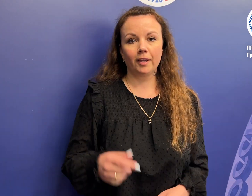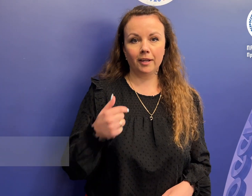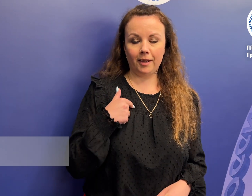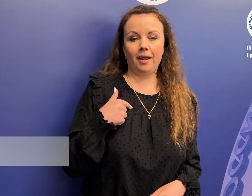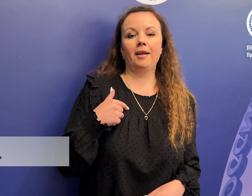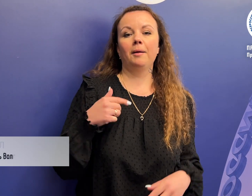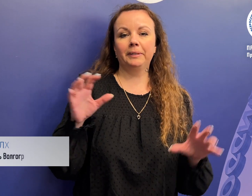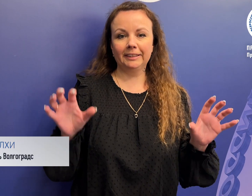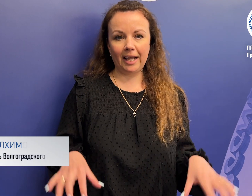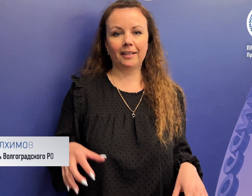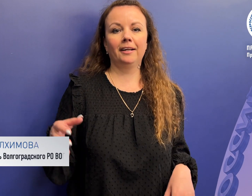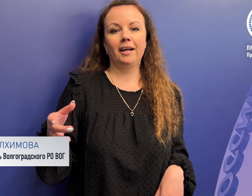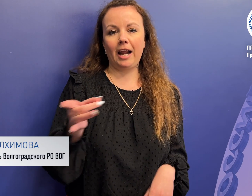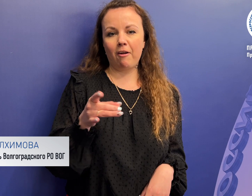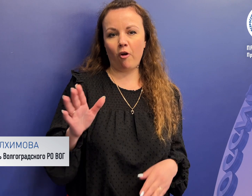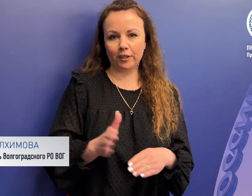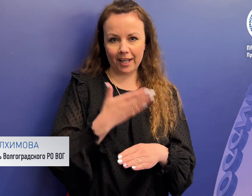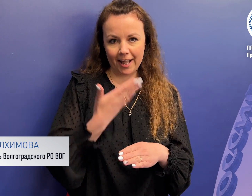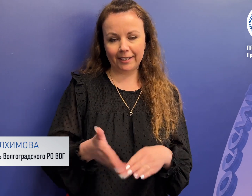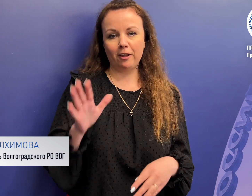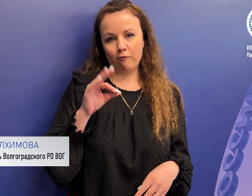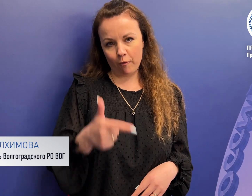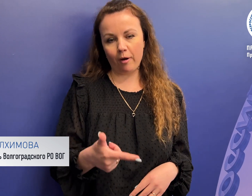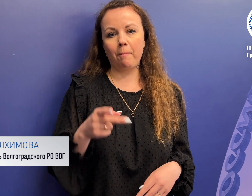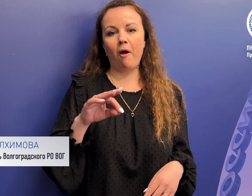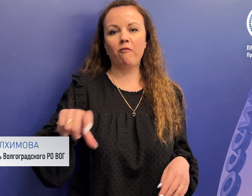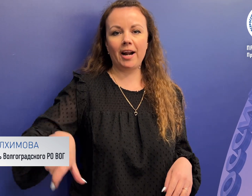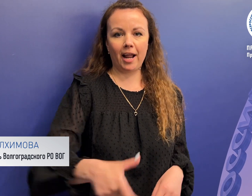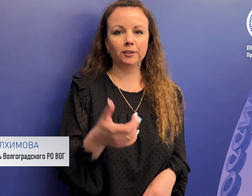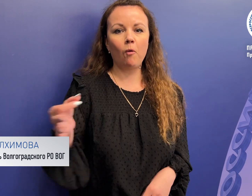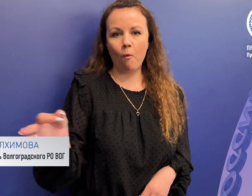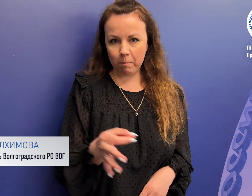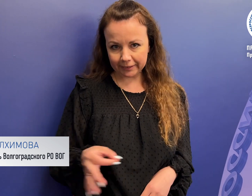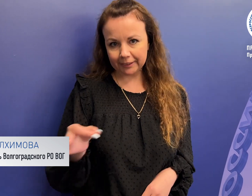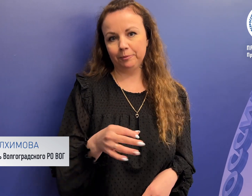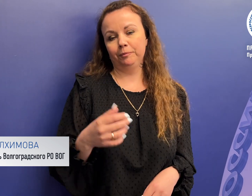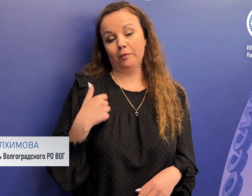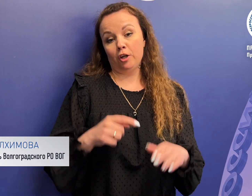Я председатель регионального отделения ВОГ по Волгоградской области.